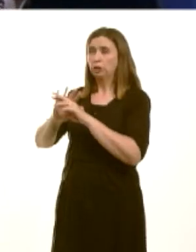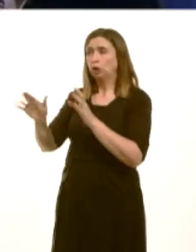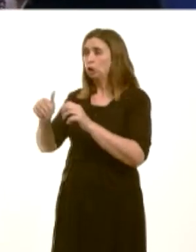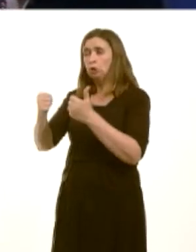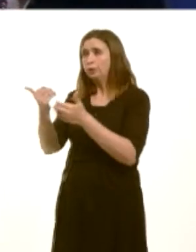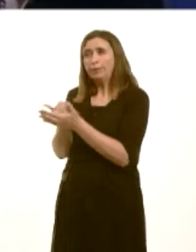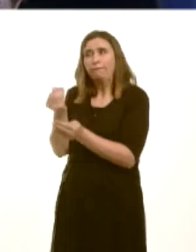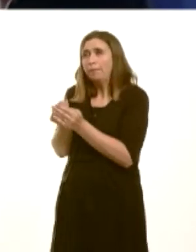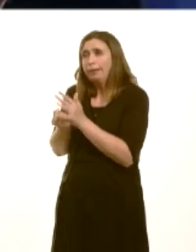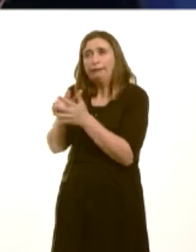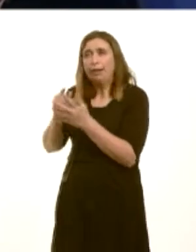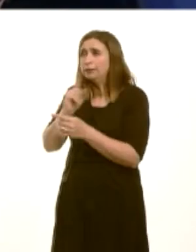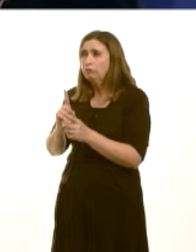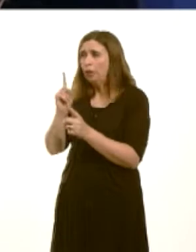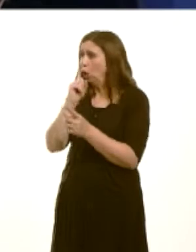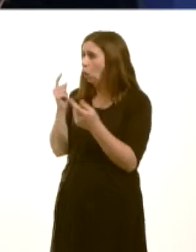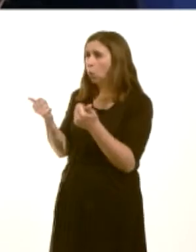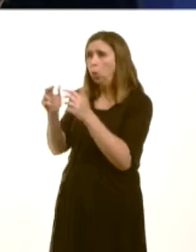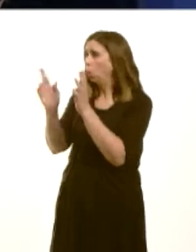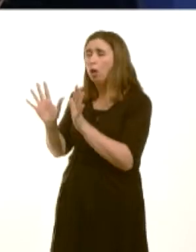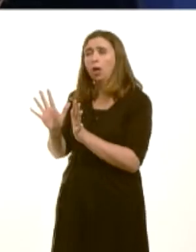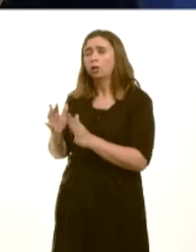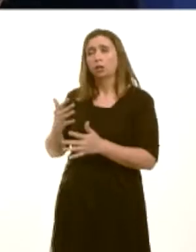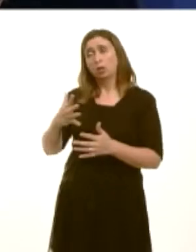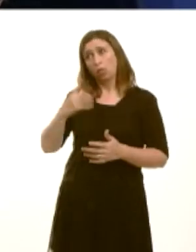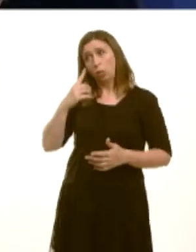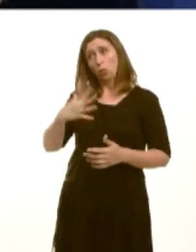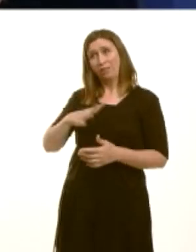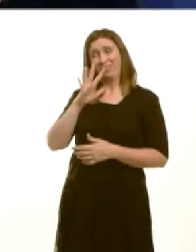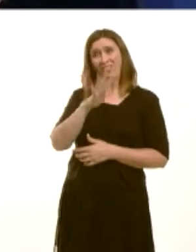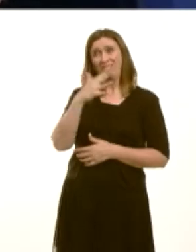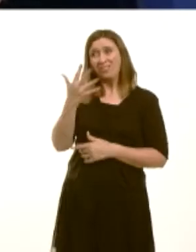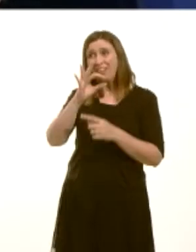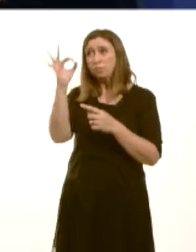tai yna yn ei ddefnyddio. Roedd gennych yn eich rhaglen lywodraethu ymrwymiad i sicrhau